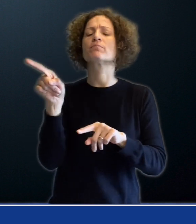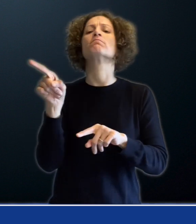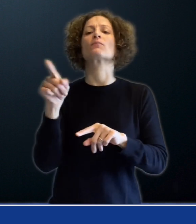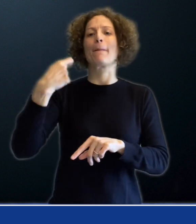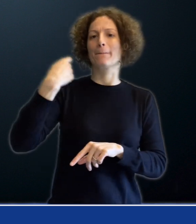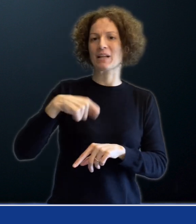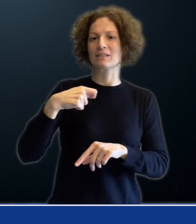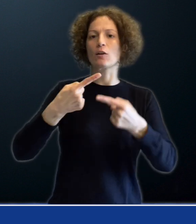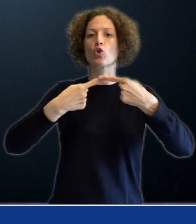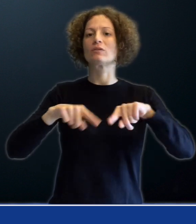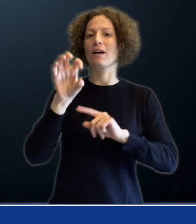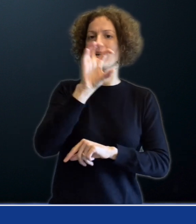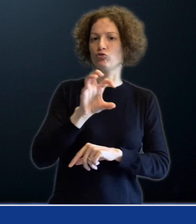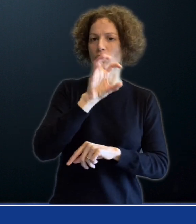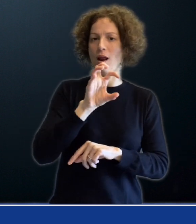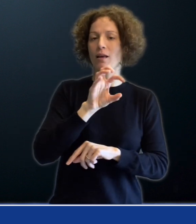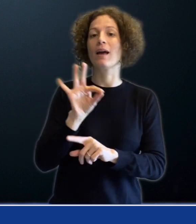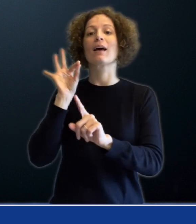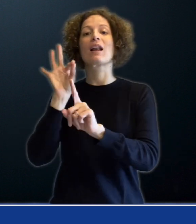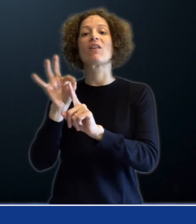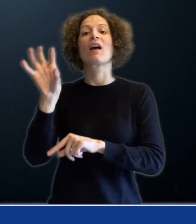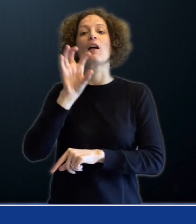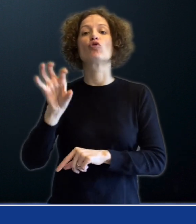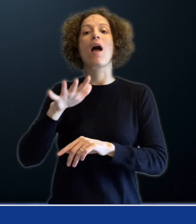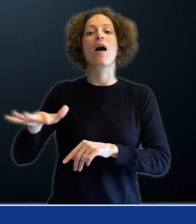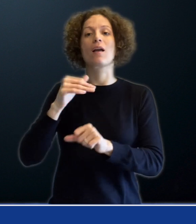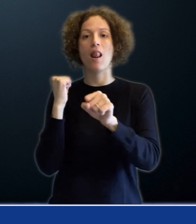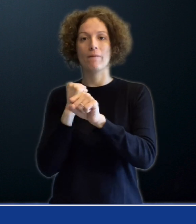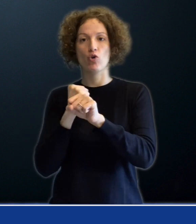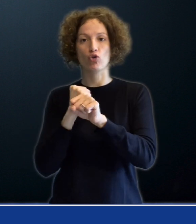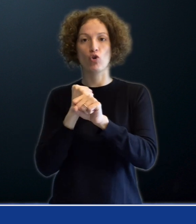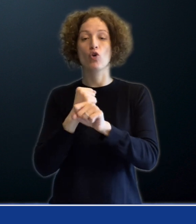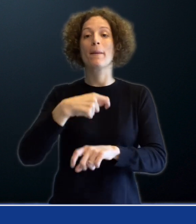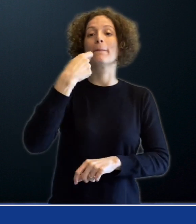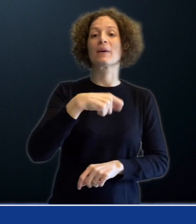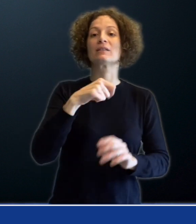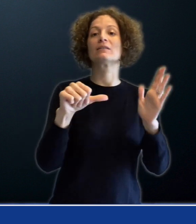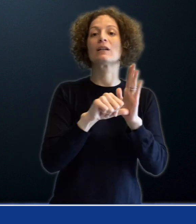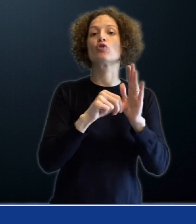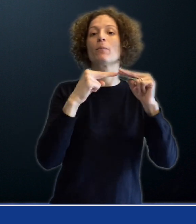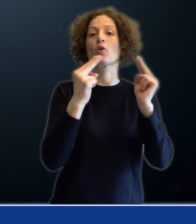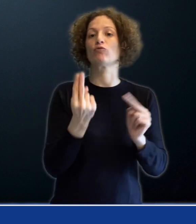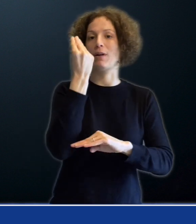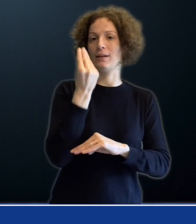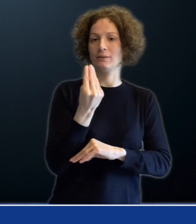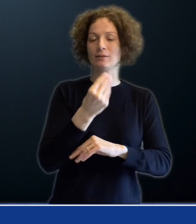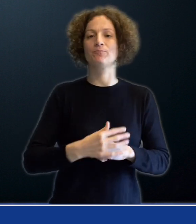ai Presidenti dei Consigli Regionali, ai Referenti Regionali dell’Area Lavoro e ai Presidenti delle Sezioni Provinciali.